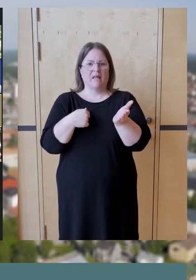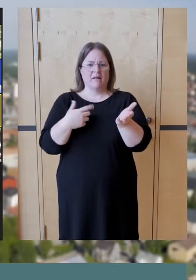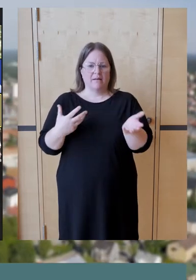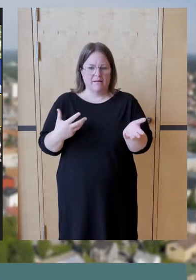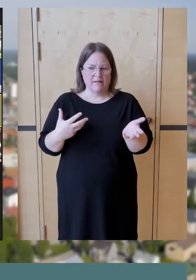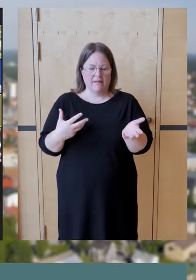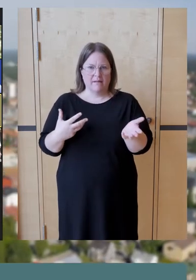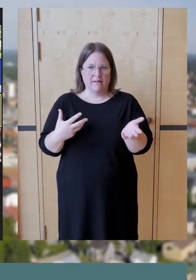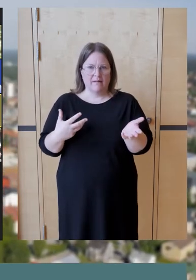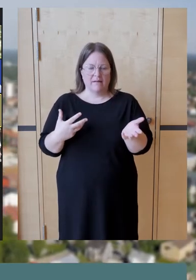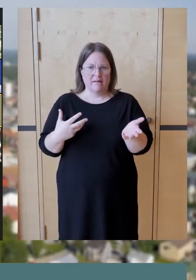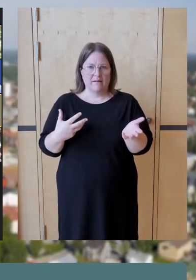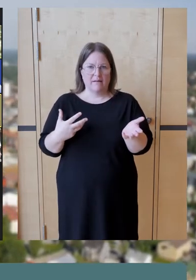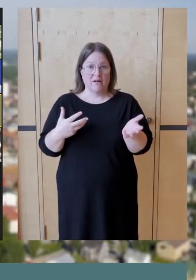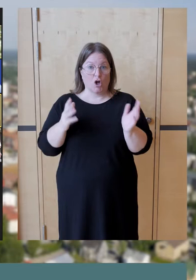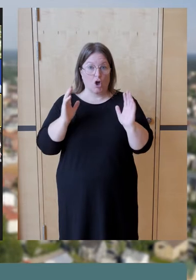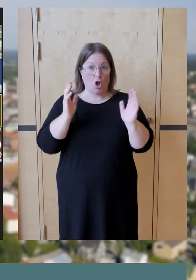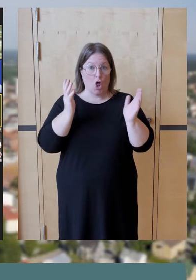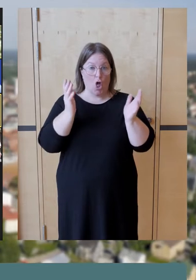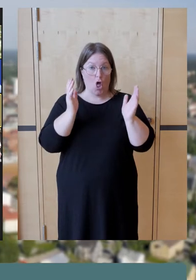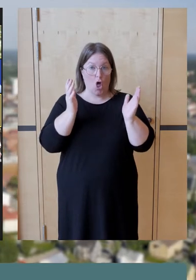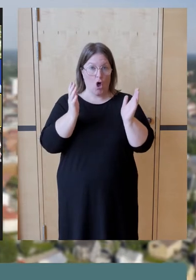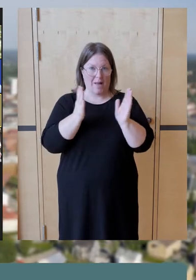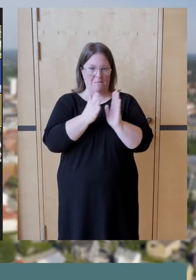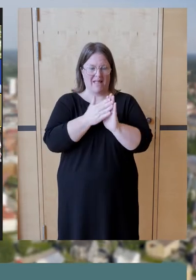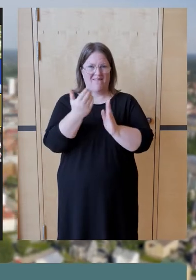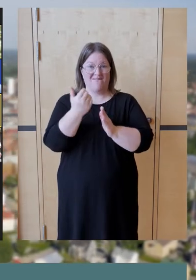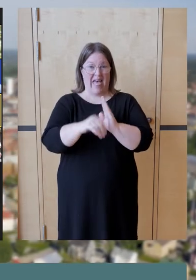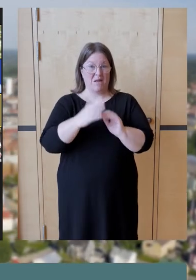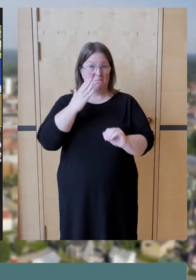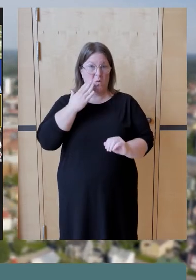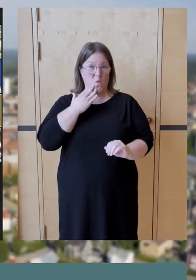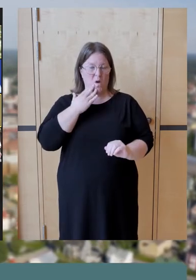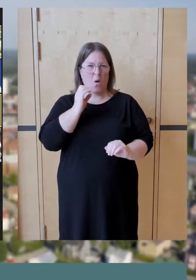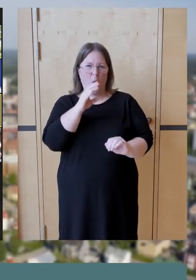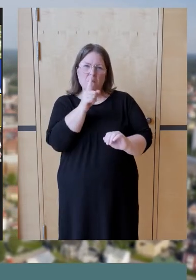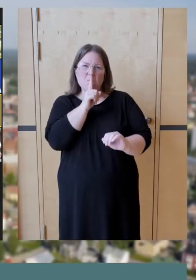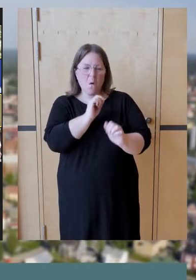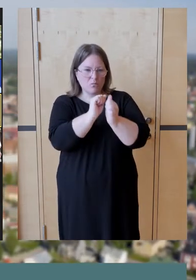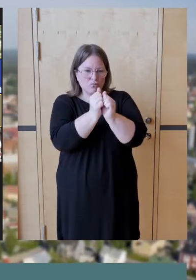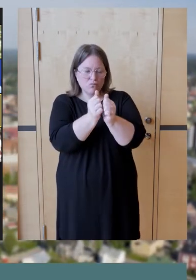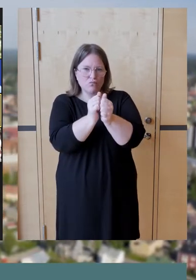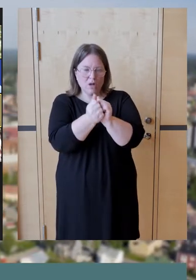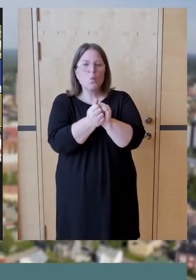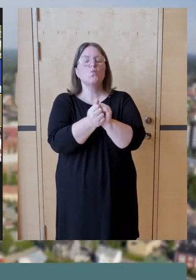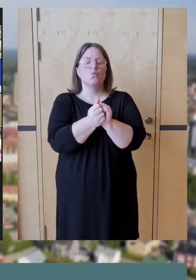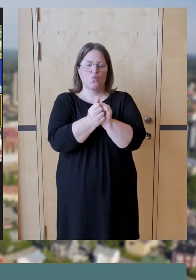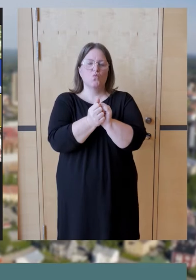Med de boende Vi har om jag med smärre justeringar så kan vi Tillgodose de behov som behövs idag